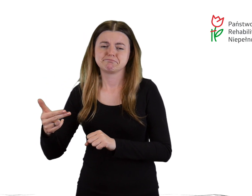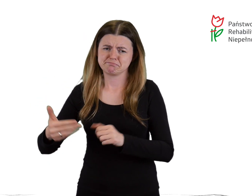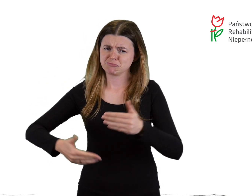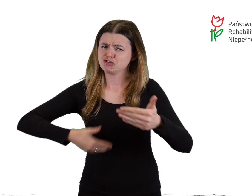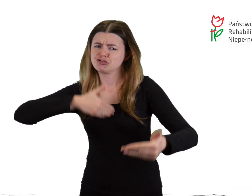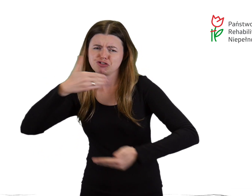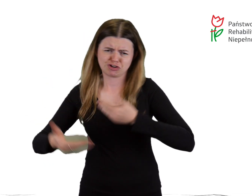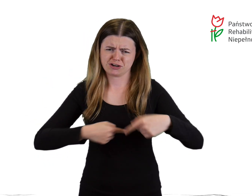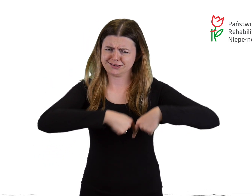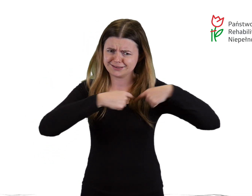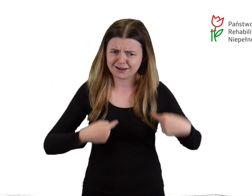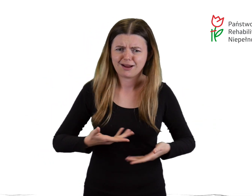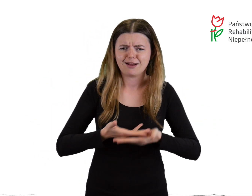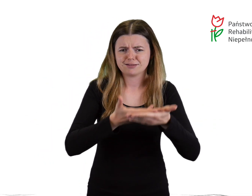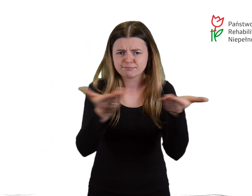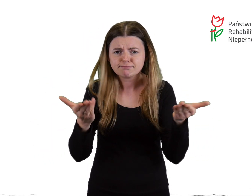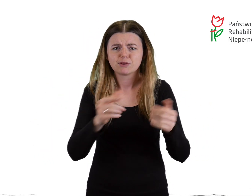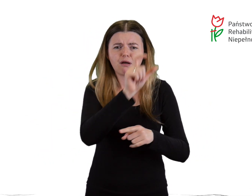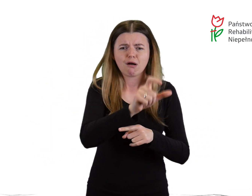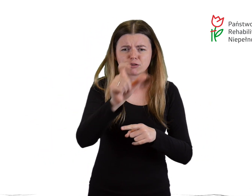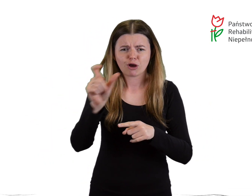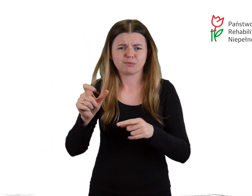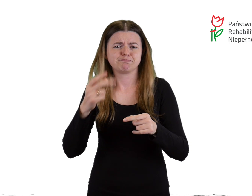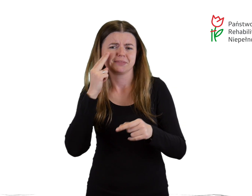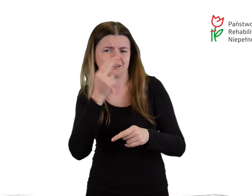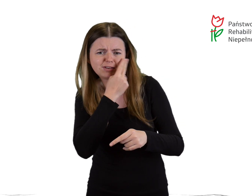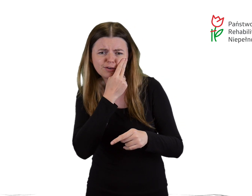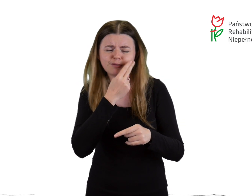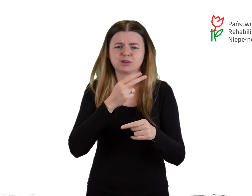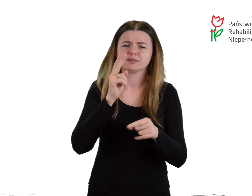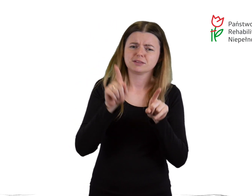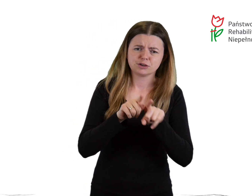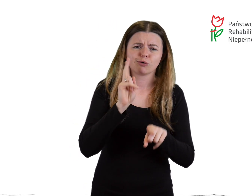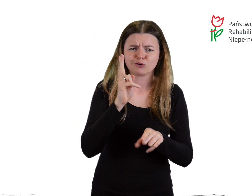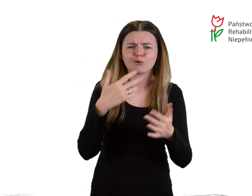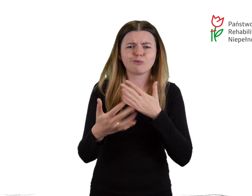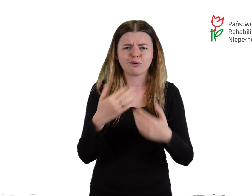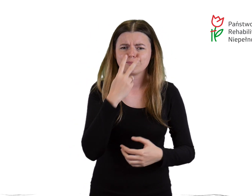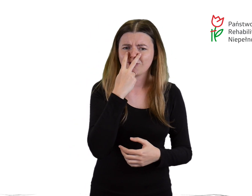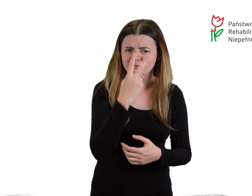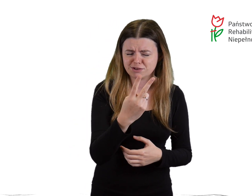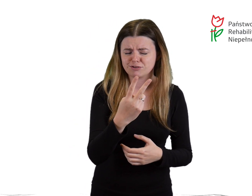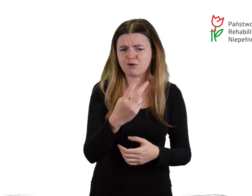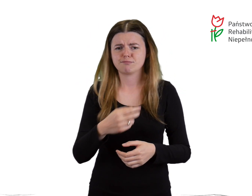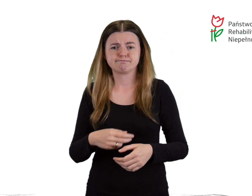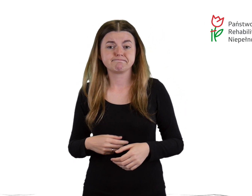składam najserdeczniejsze życzenia wszystkim osobom niewidomym i słabowidzącym.